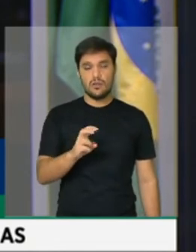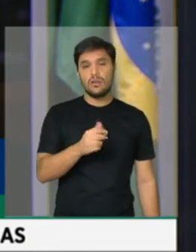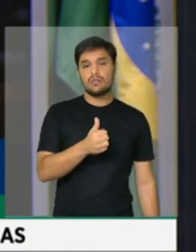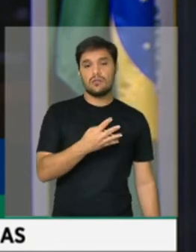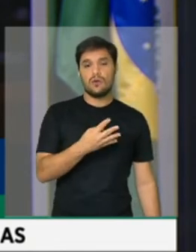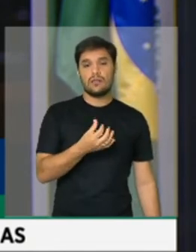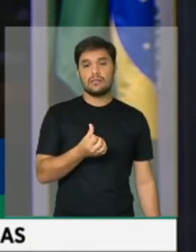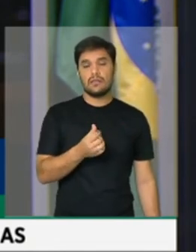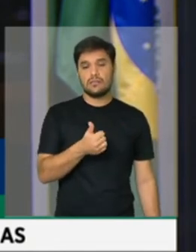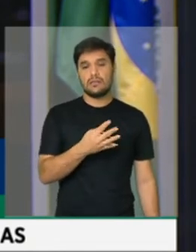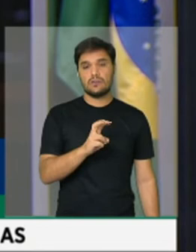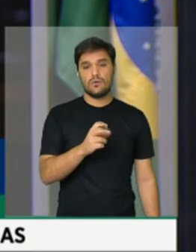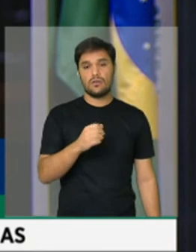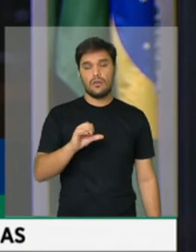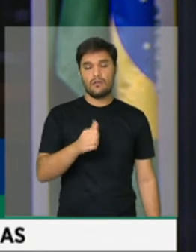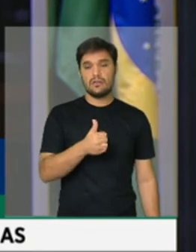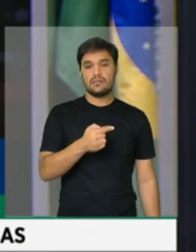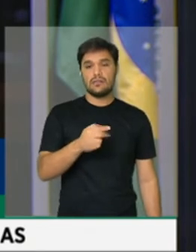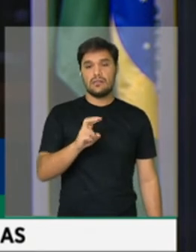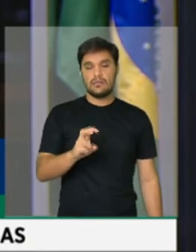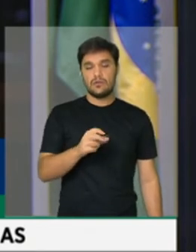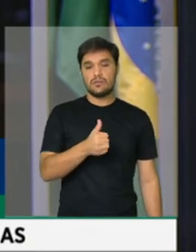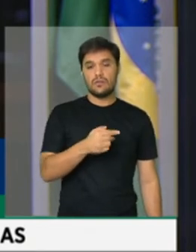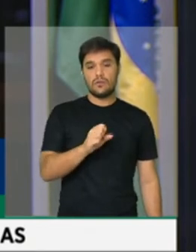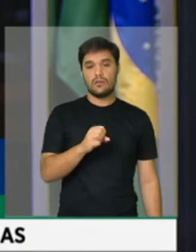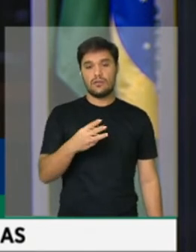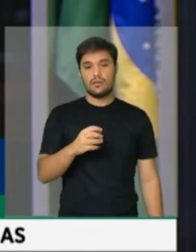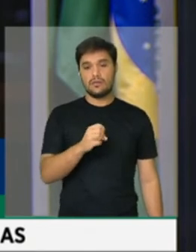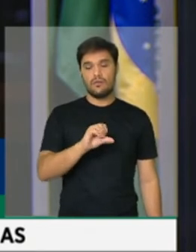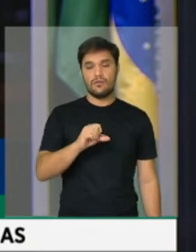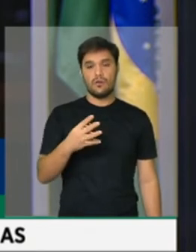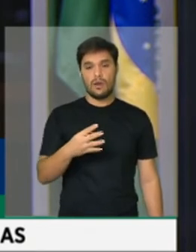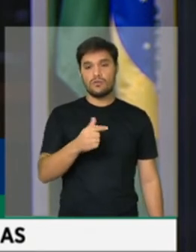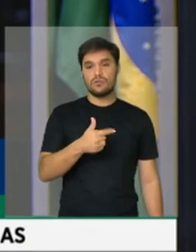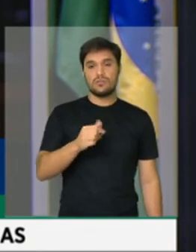5, 16, 31, 61, 71, 73, 1O2, 410 E POR SER IDÊNTICO AOS SIMILARES ÀS ANTERIORES AOS